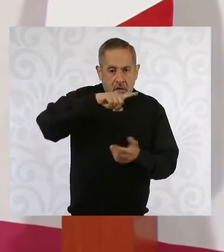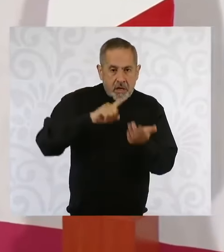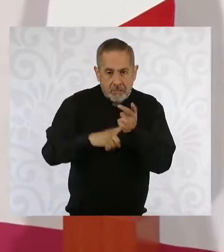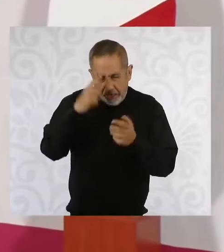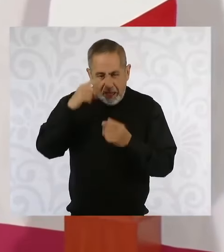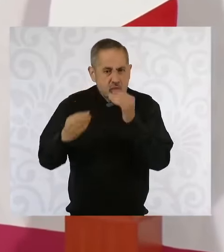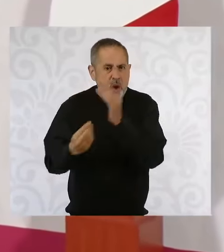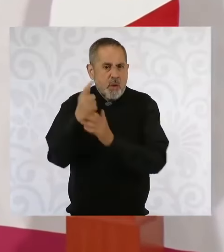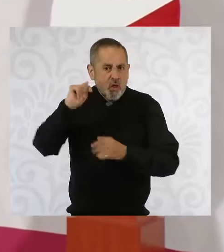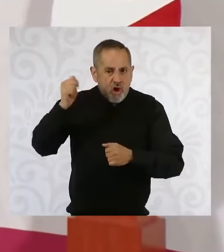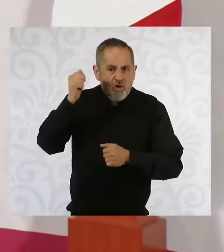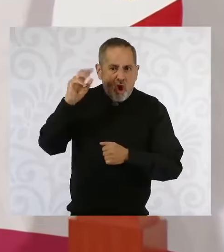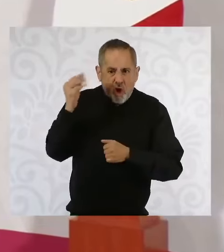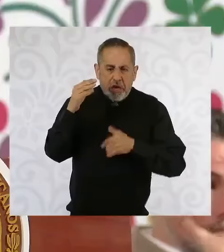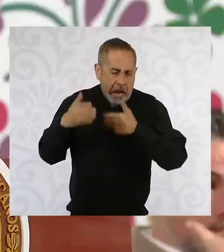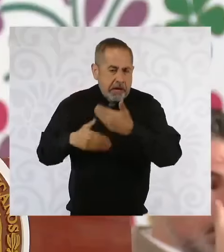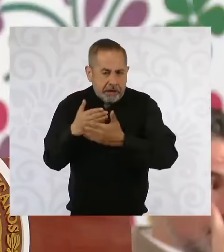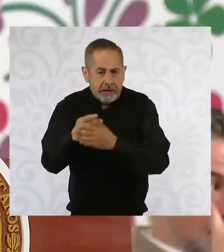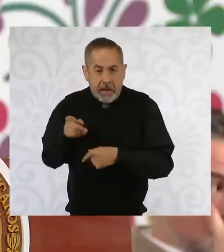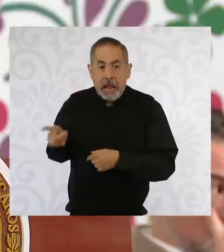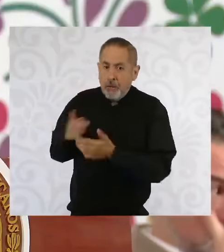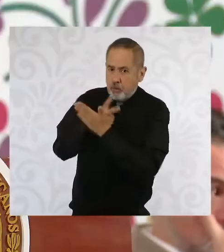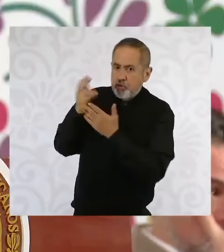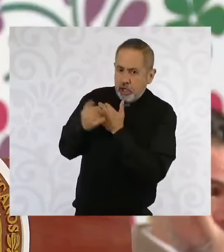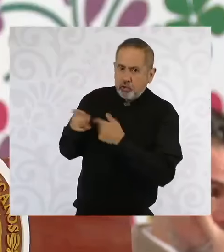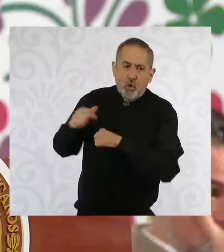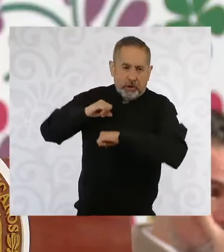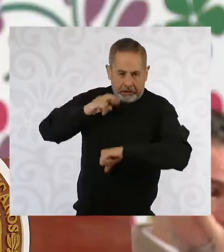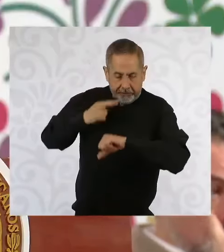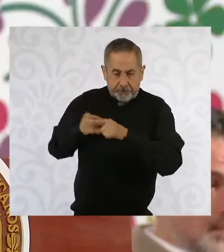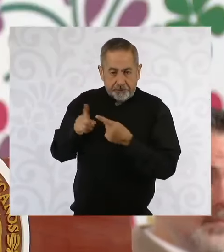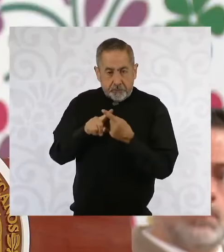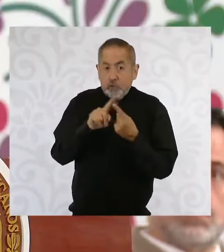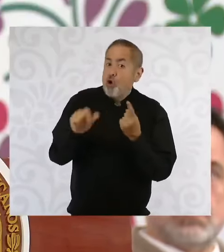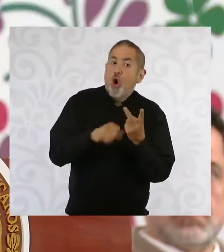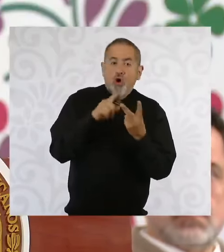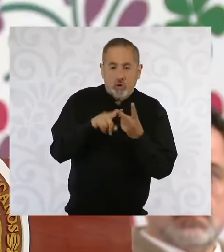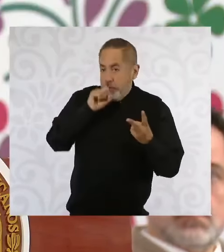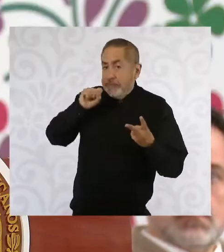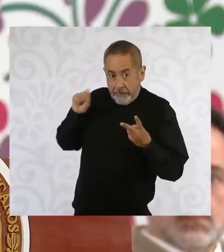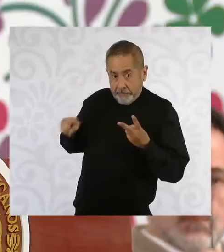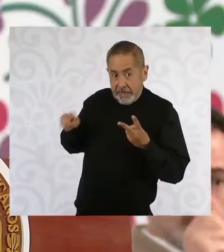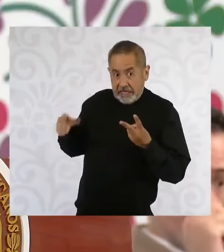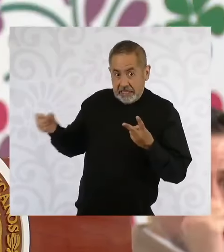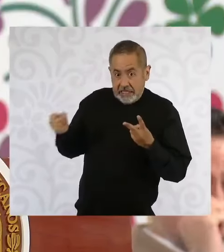van a desarrollar el otro proyecto que nos está ayudando a coordinar es justamente porque conoce